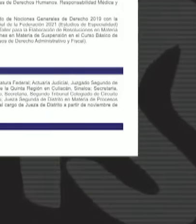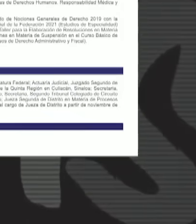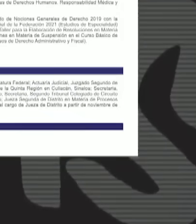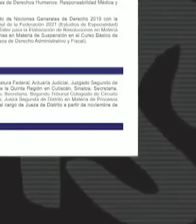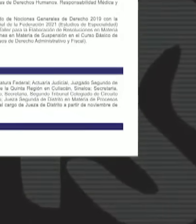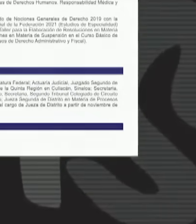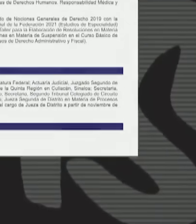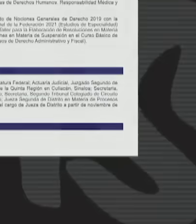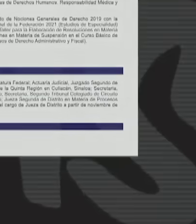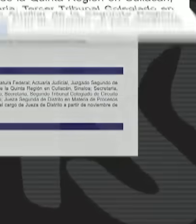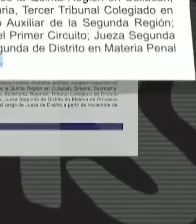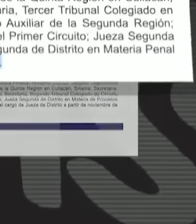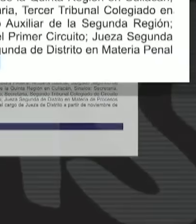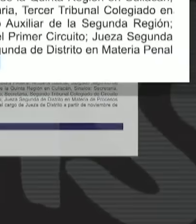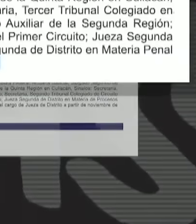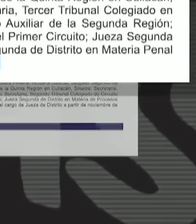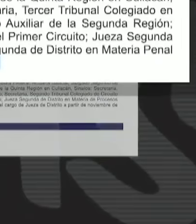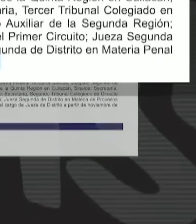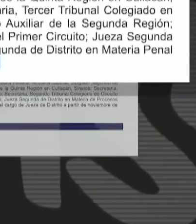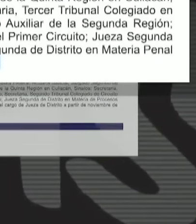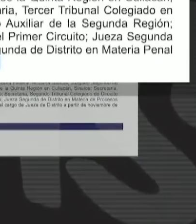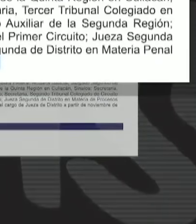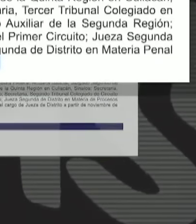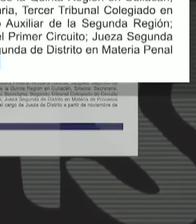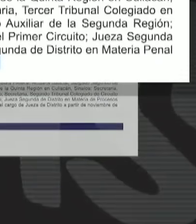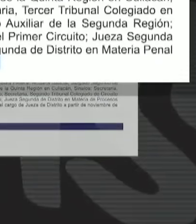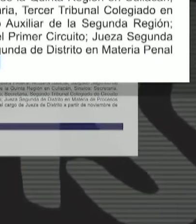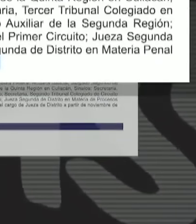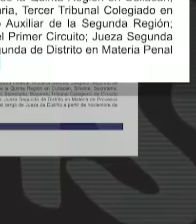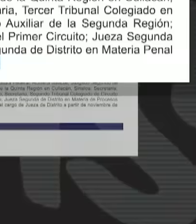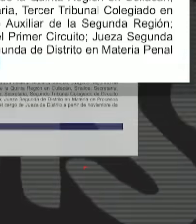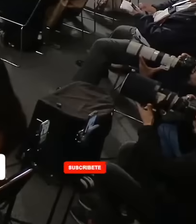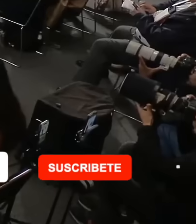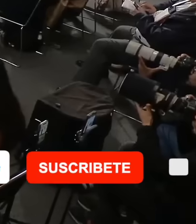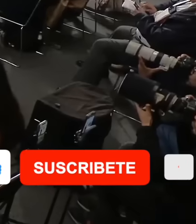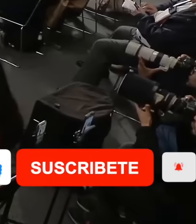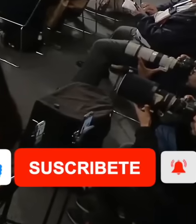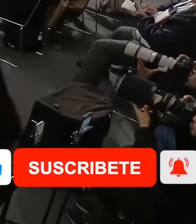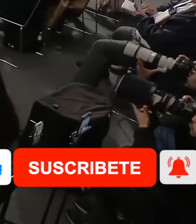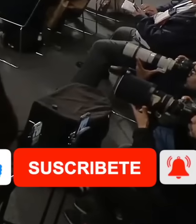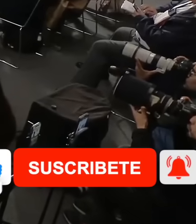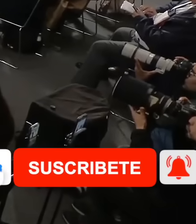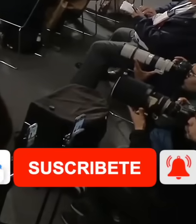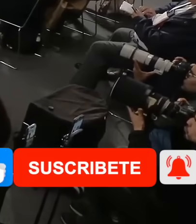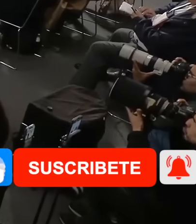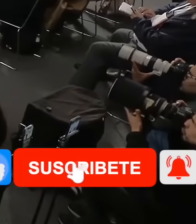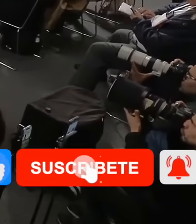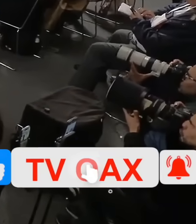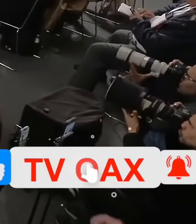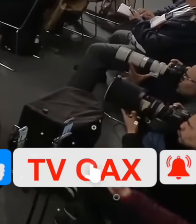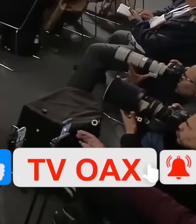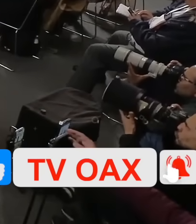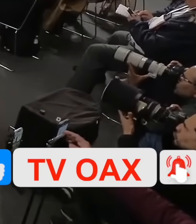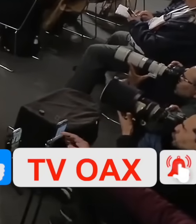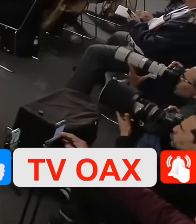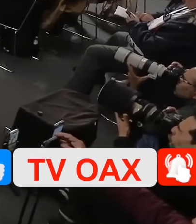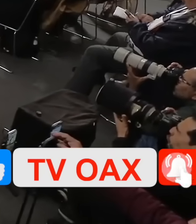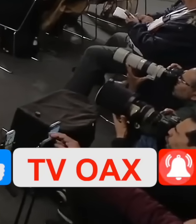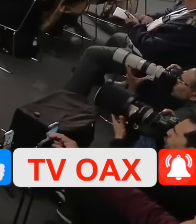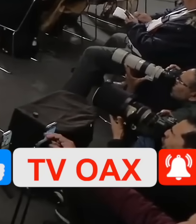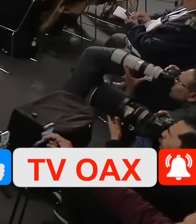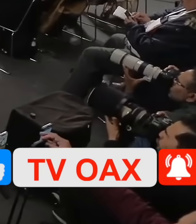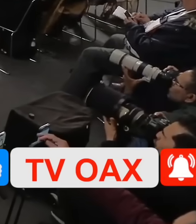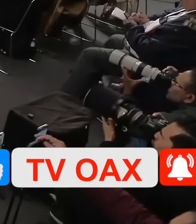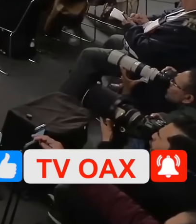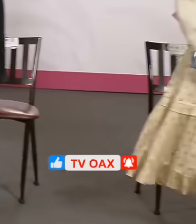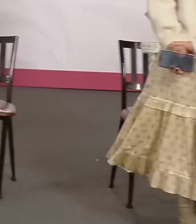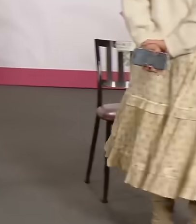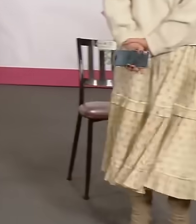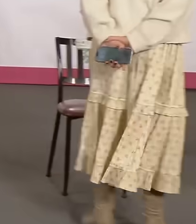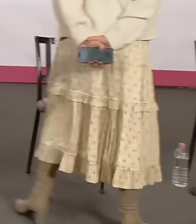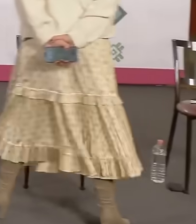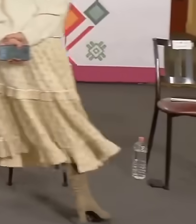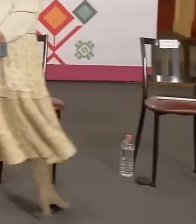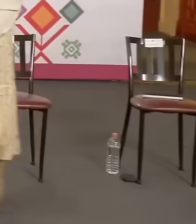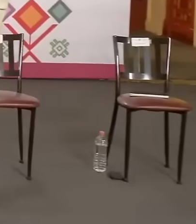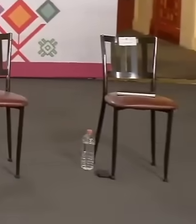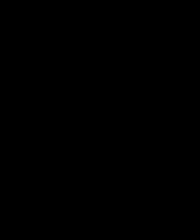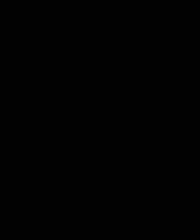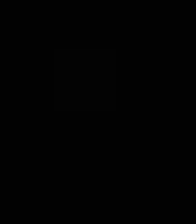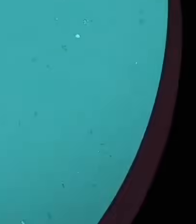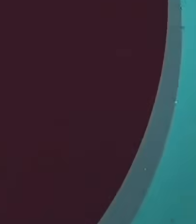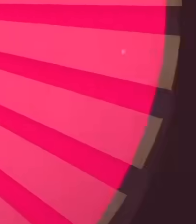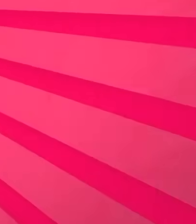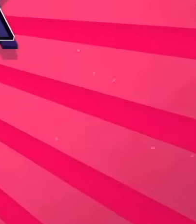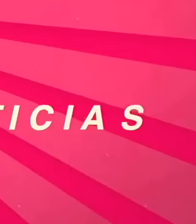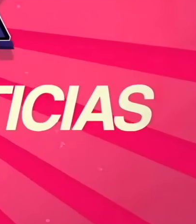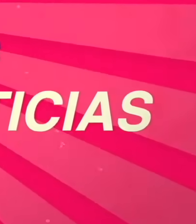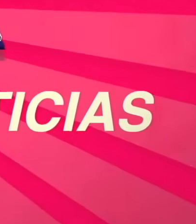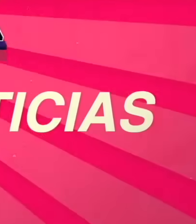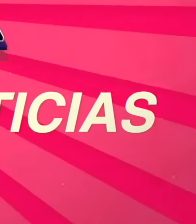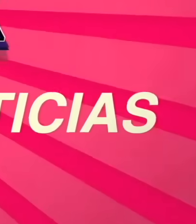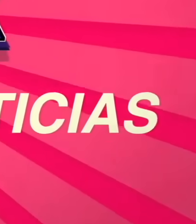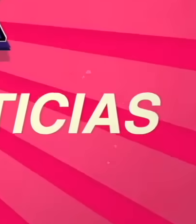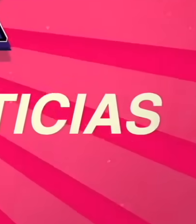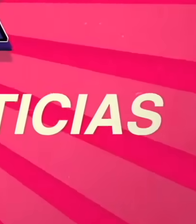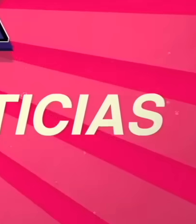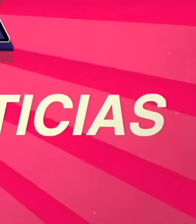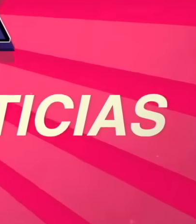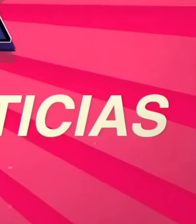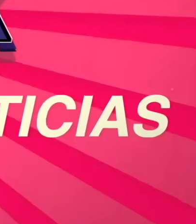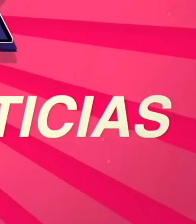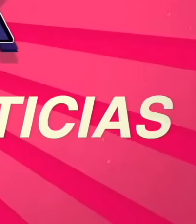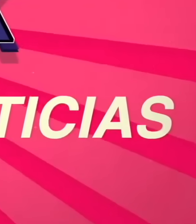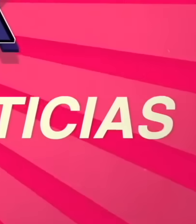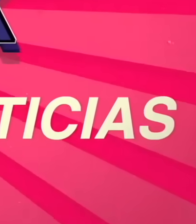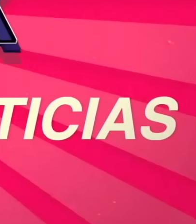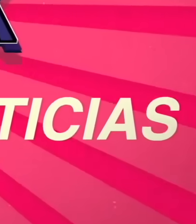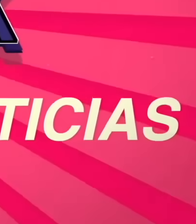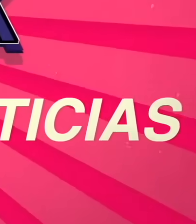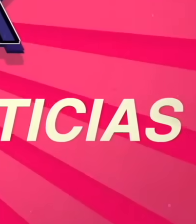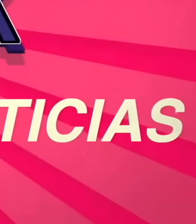en el Estado de México, quien ocupa el cargo desde noviembre de 2022. Gracias, presidenta. Buen día.